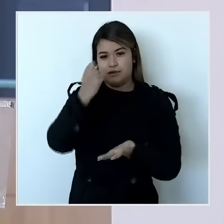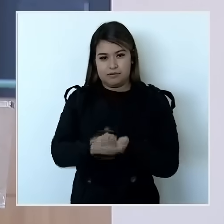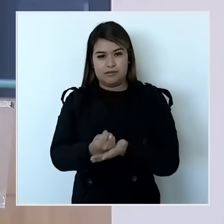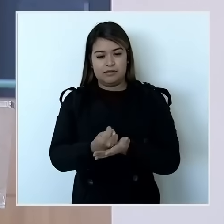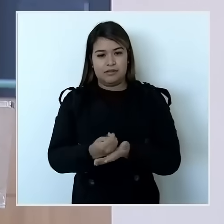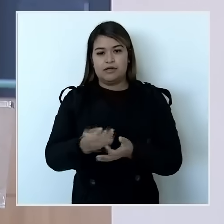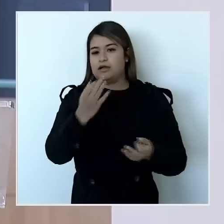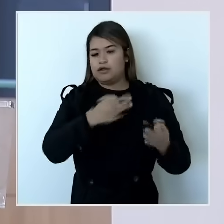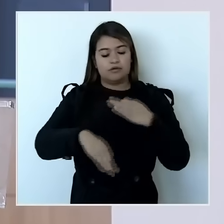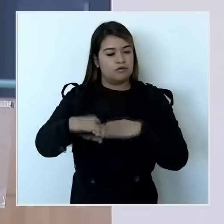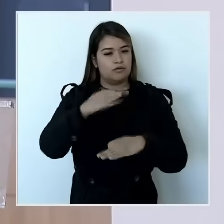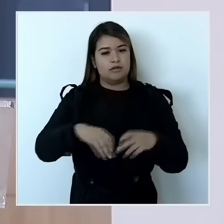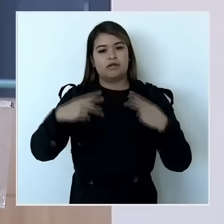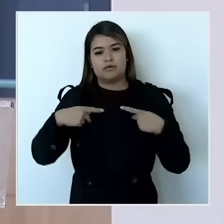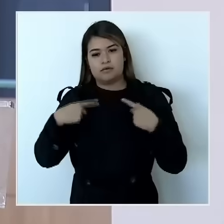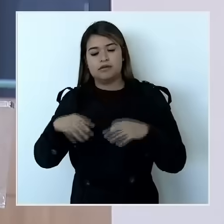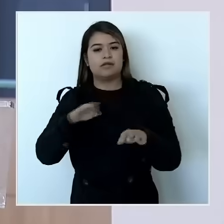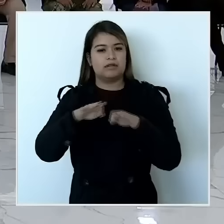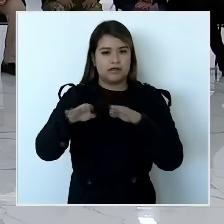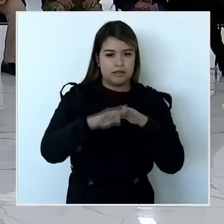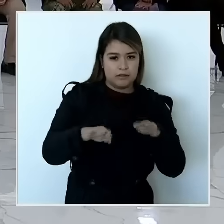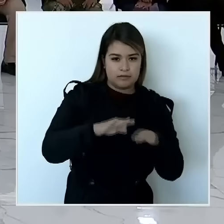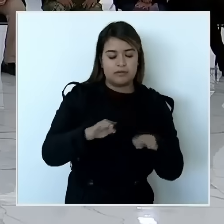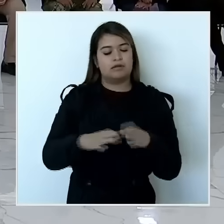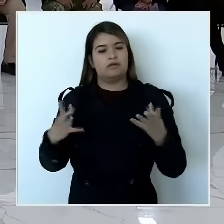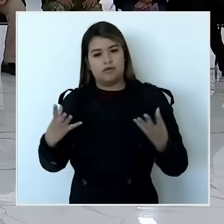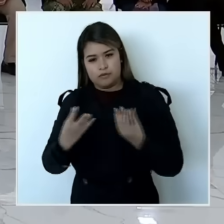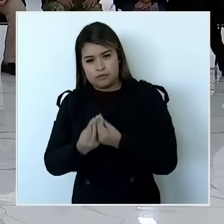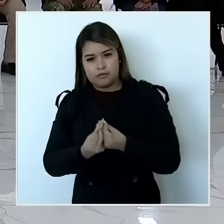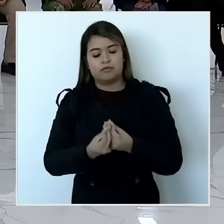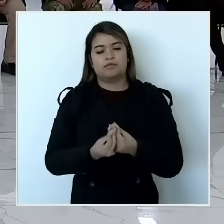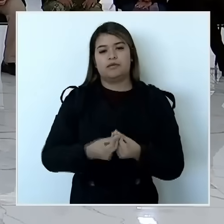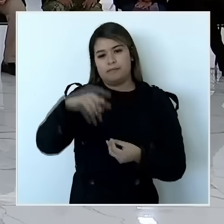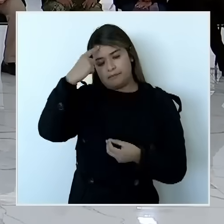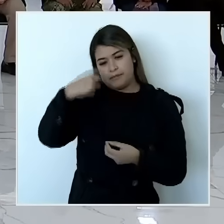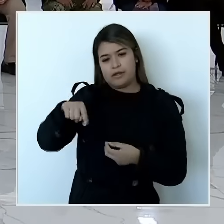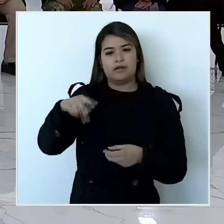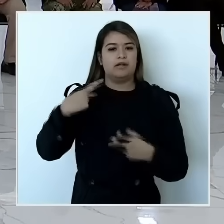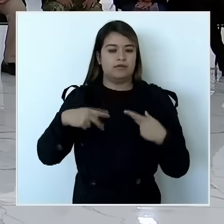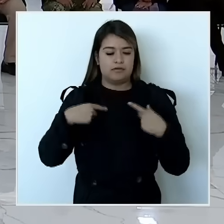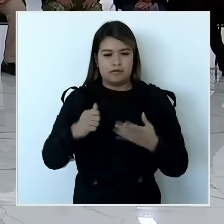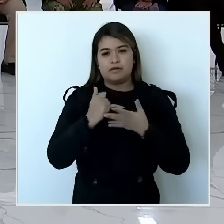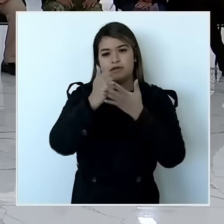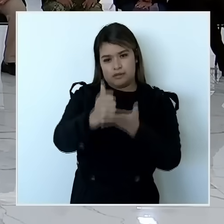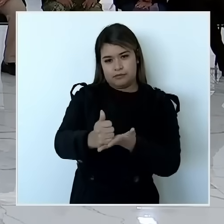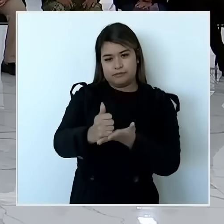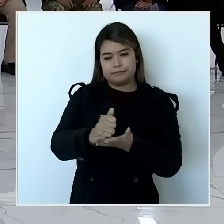y los servidores públicos que forman ya el equipo de la agencia con la certeza de que recibirán